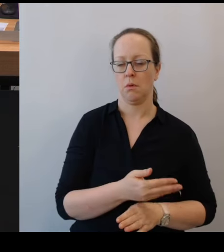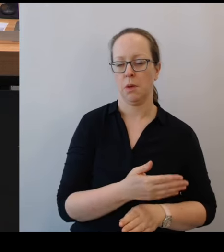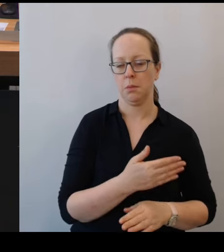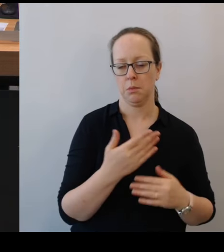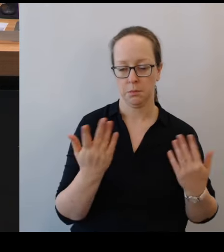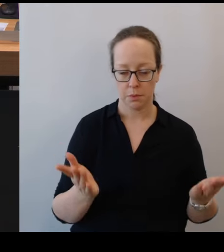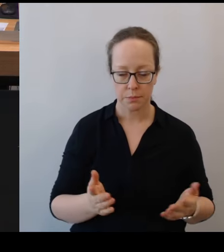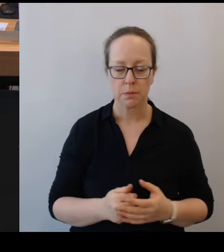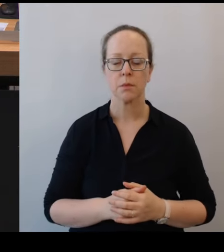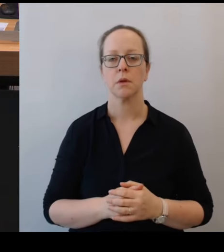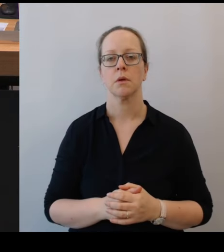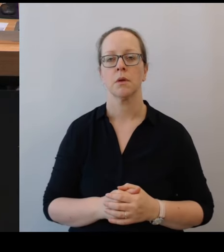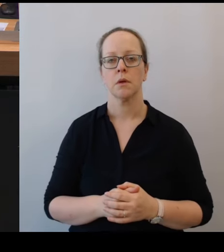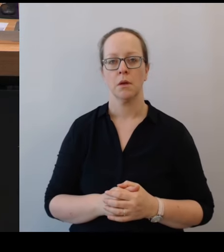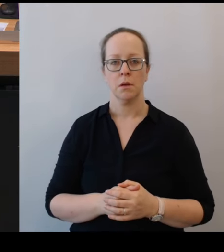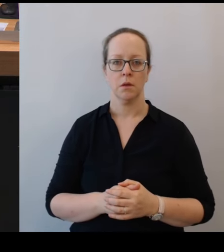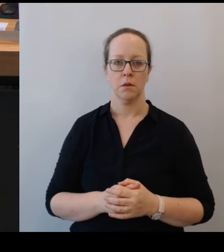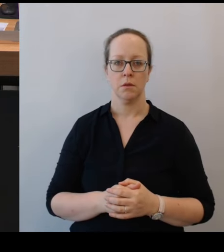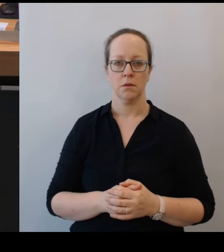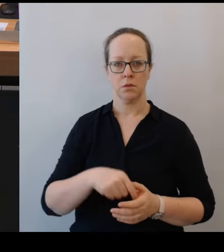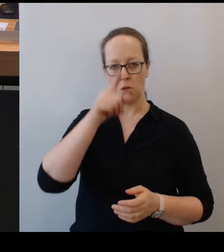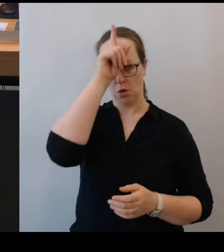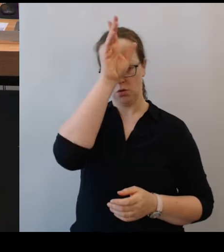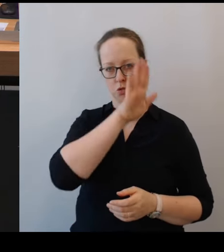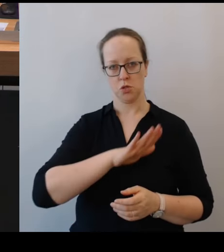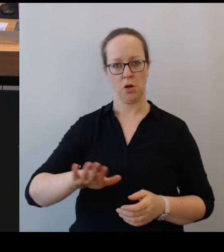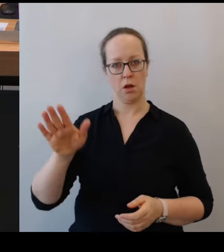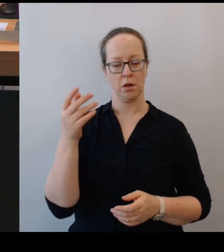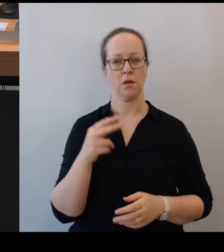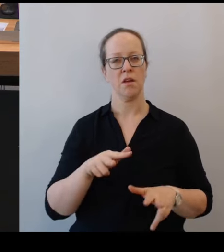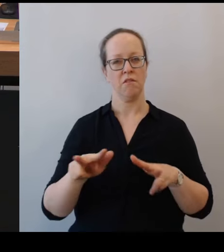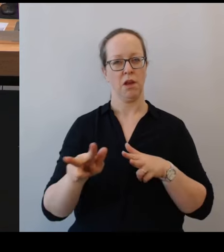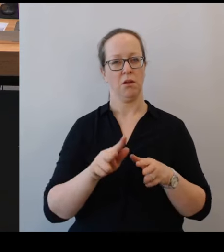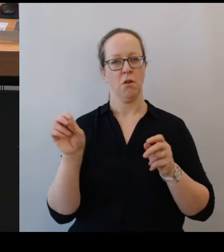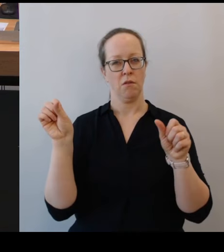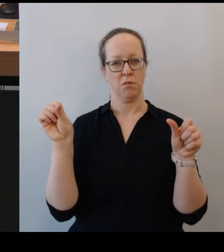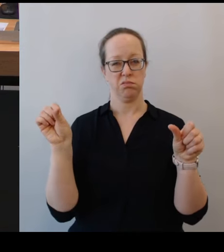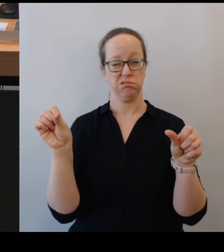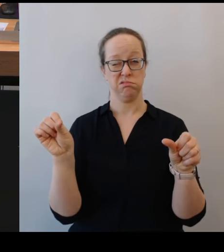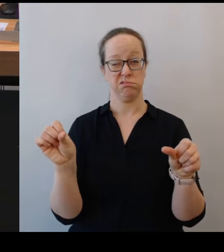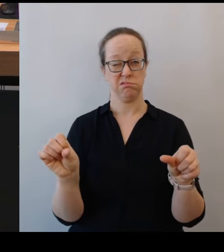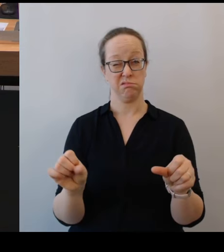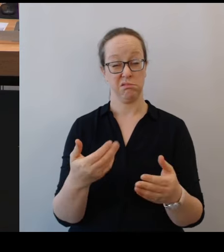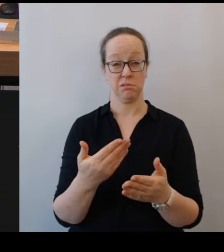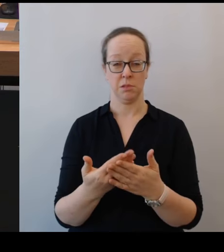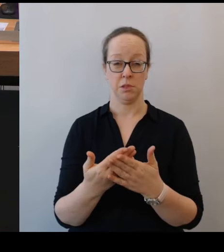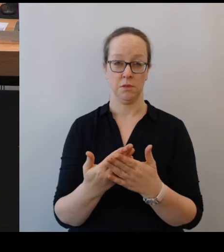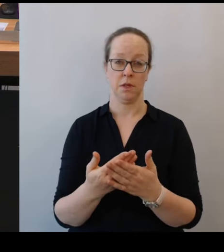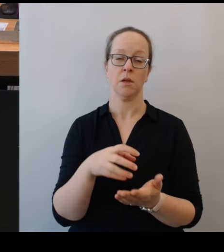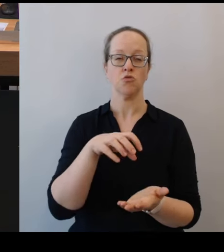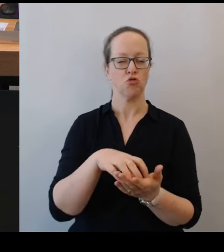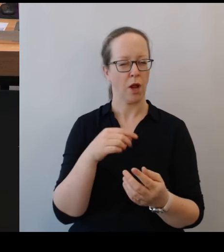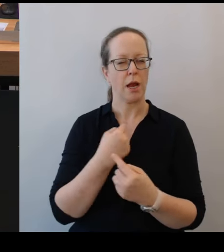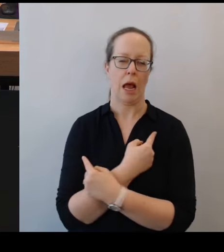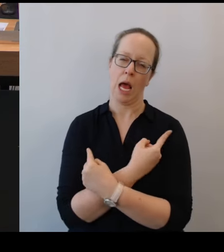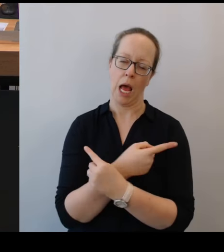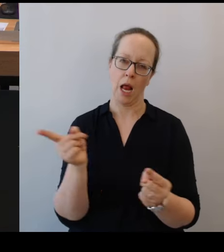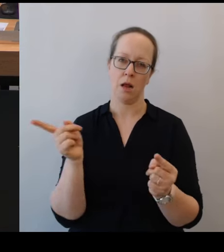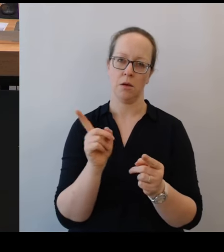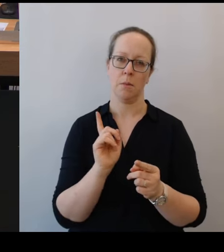verdüstert wie jetzt. Jede Stadt muss ein vitales Interesse daran haben, dass sich die Betriebe und Innenstädte von der Pandemie erholen.